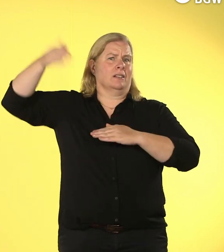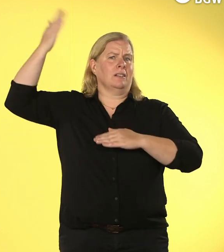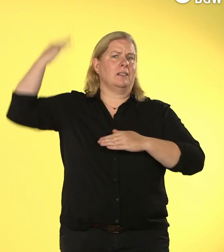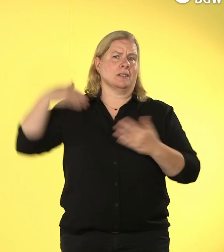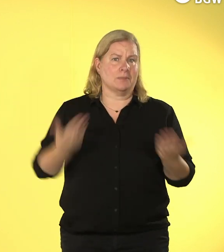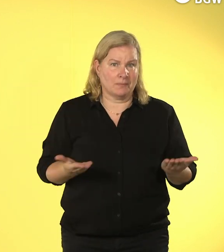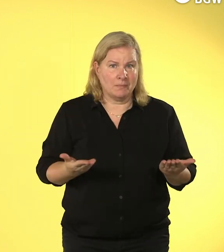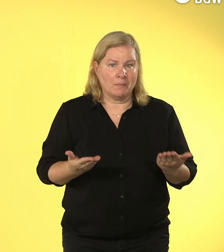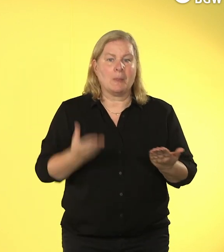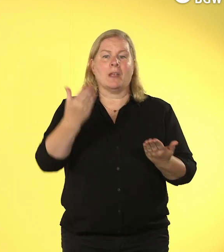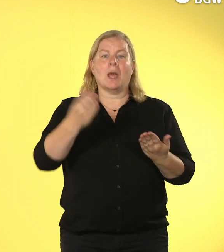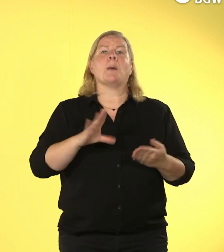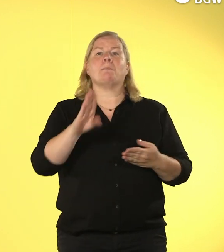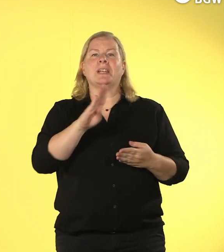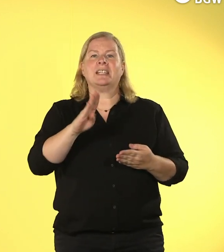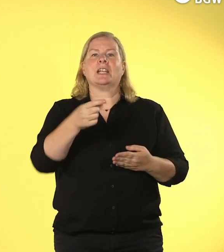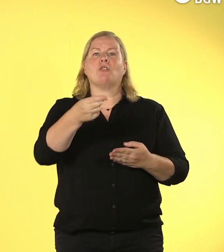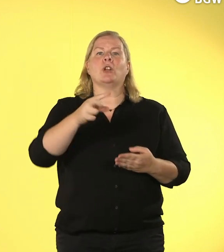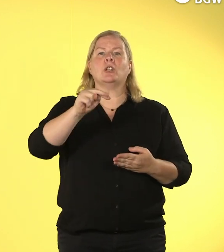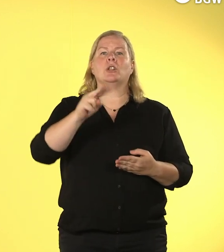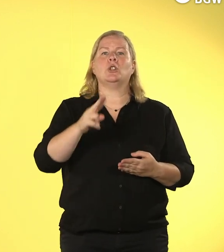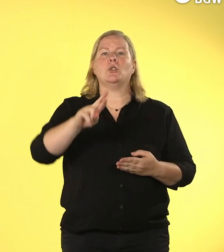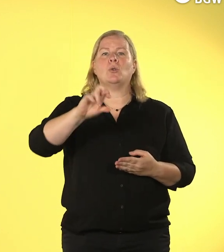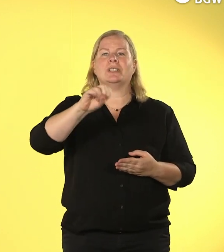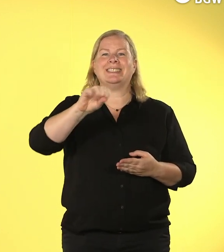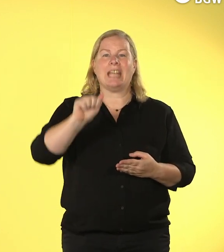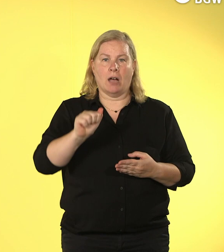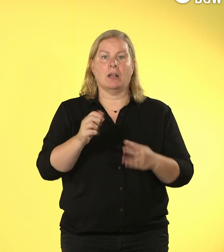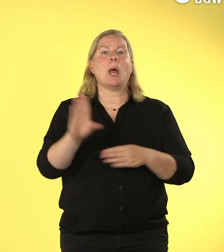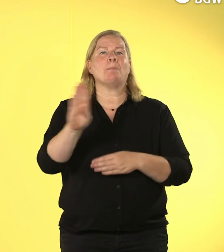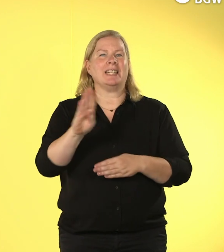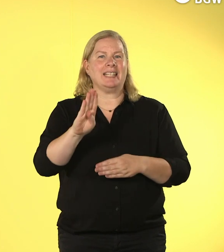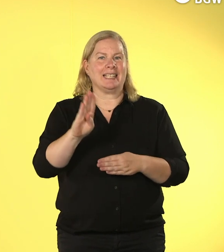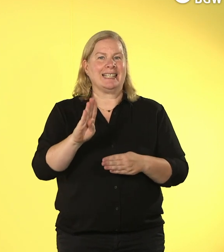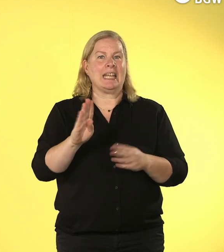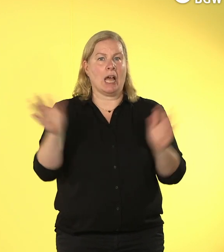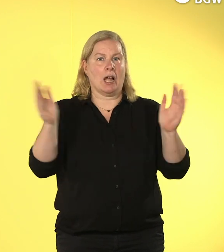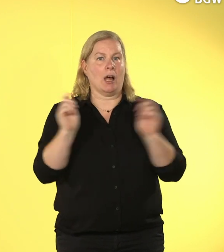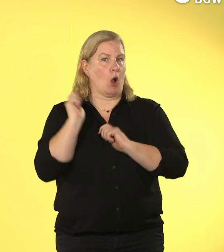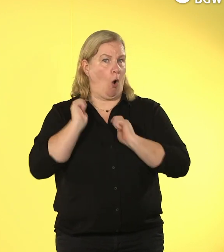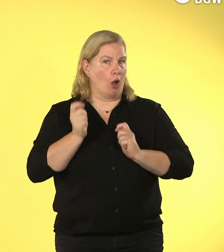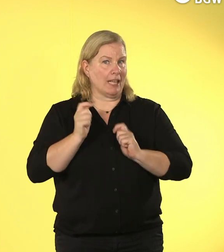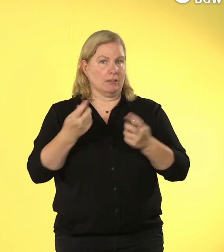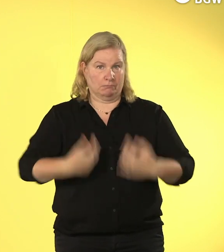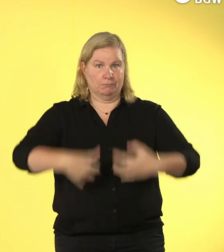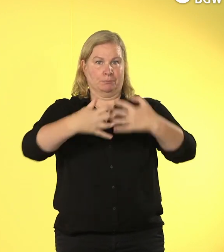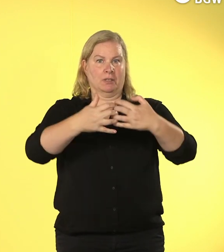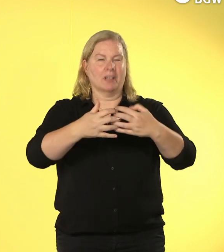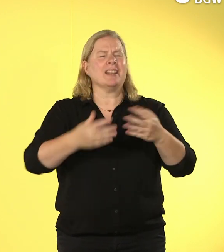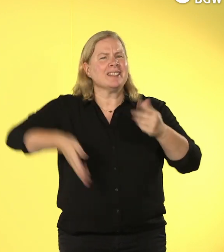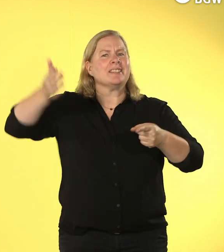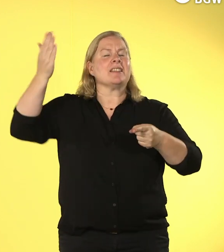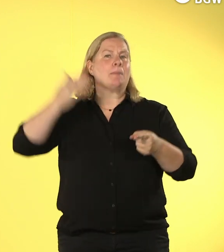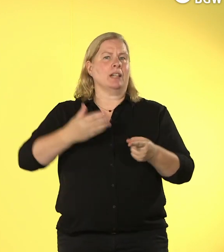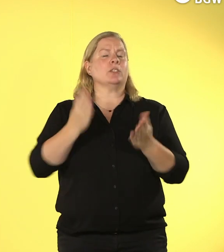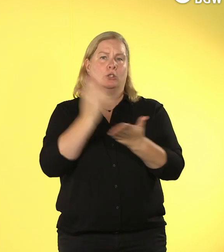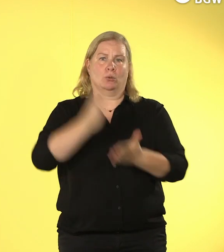der Gründer des Benediktiner Ordens, dass Führungsaufgaben wichtig sind.